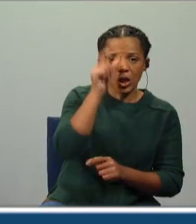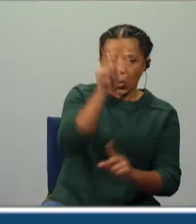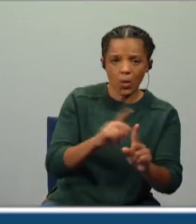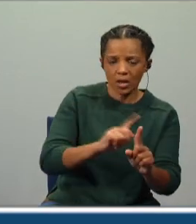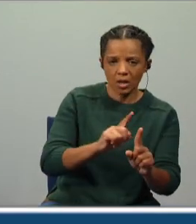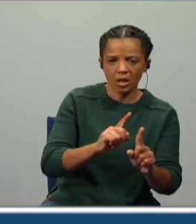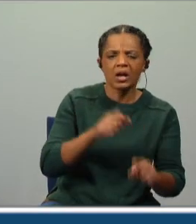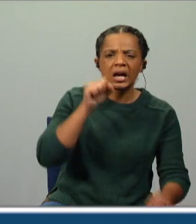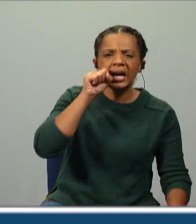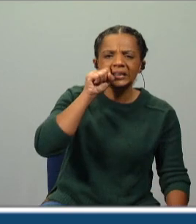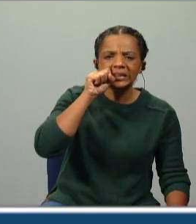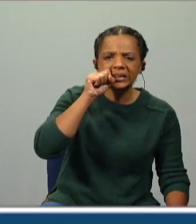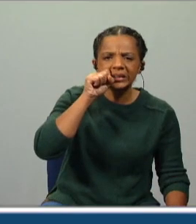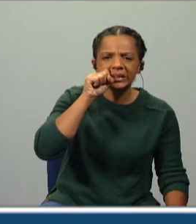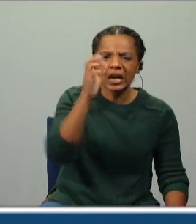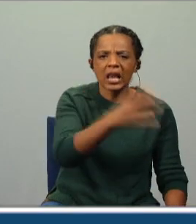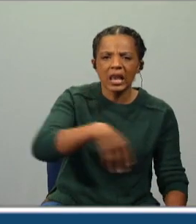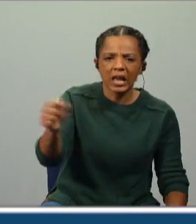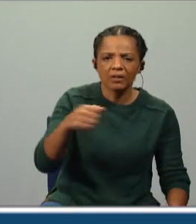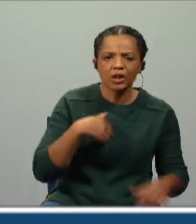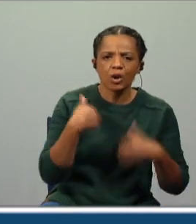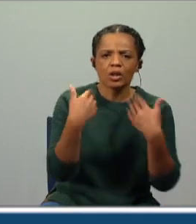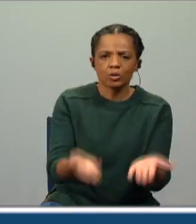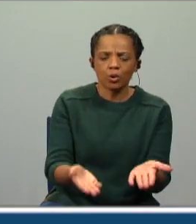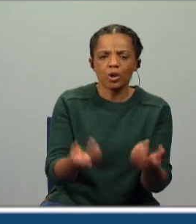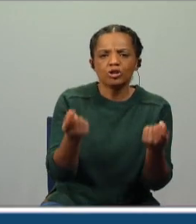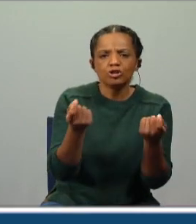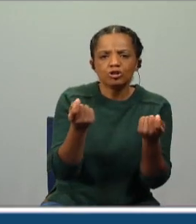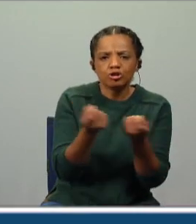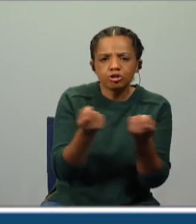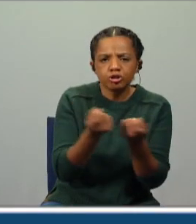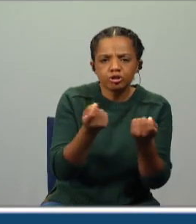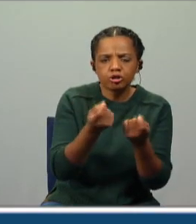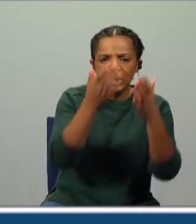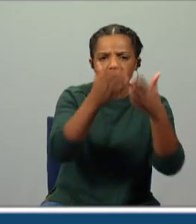leva as cenouras que eu lhe deixo ao pé da árvore natal para ele dar às renas.